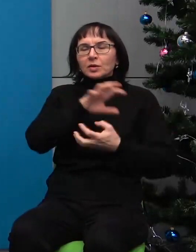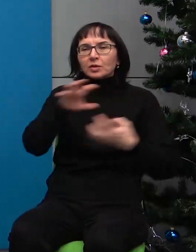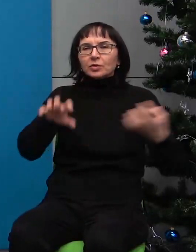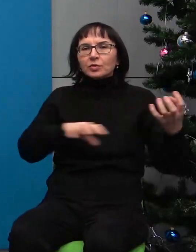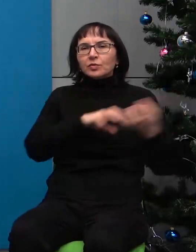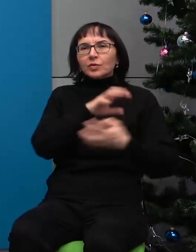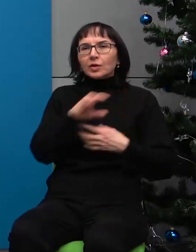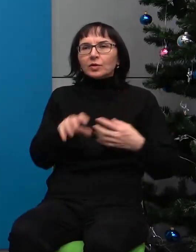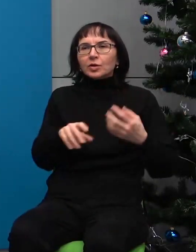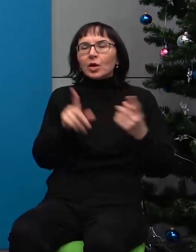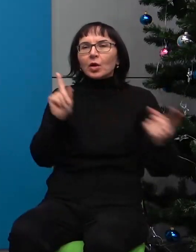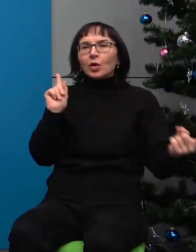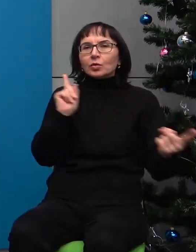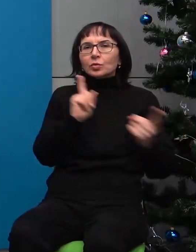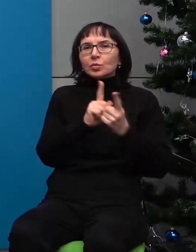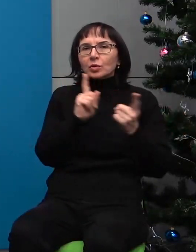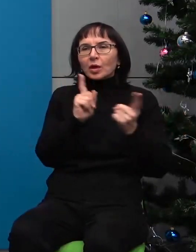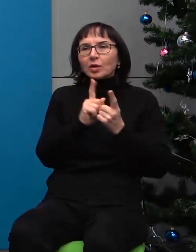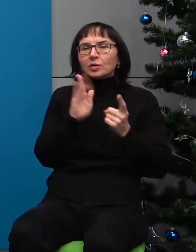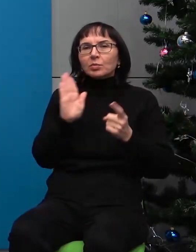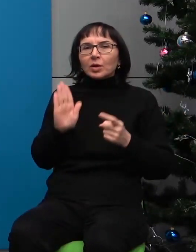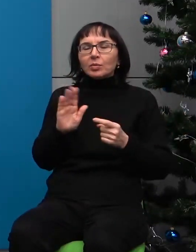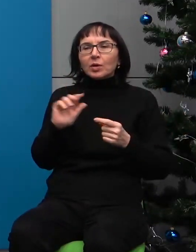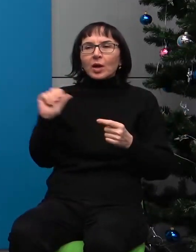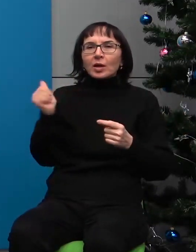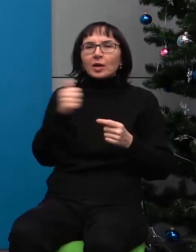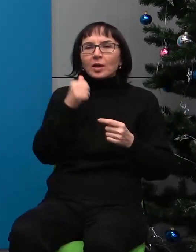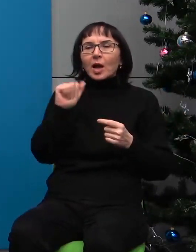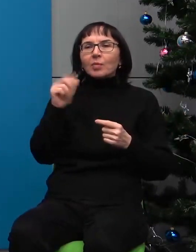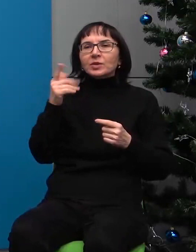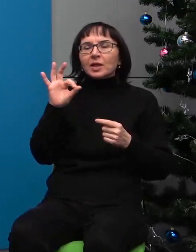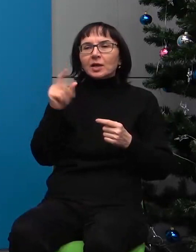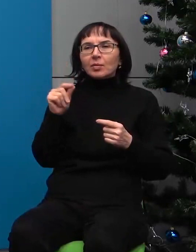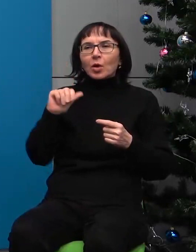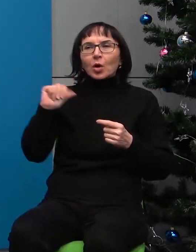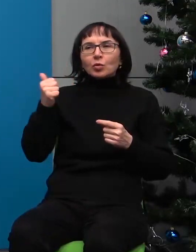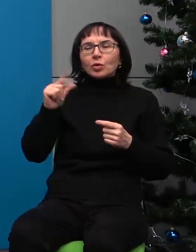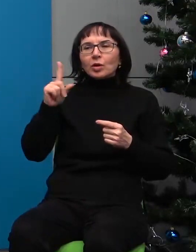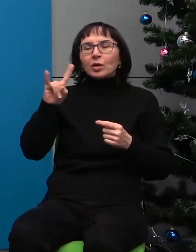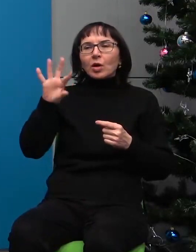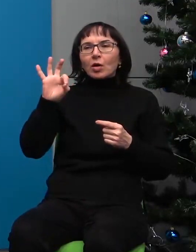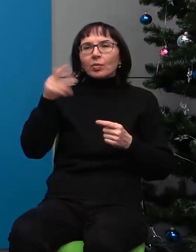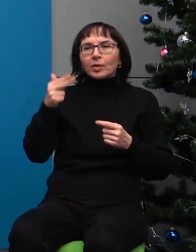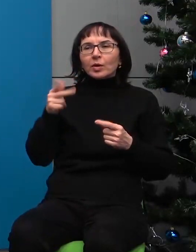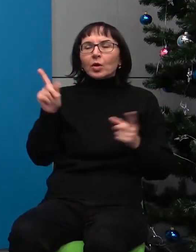zetknęli się z Barbiem. Jeden człowiek w Amsterdamie, drugi w Lijonie i oni się w ogóle spotkali w obozie.